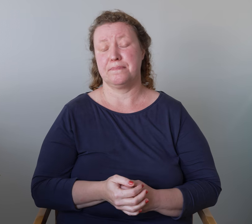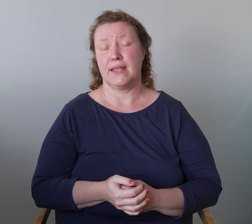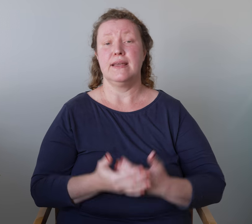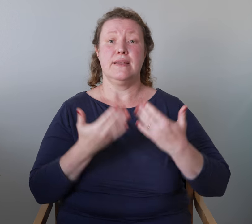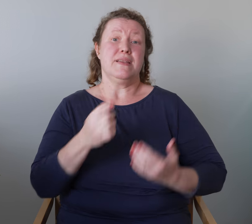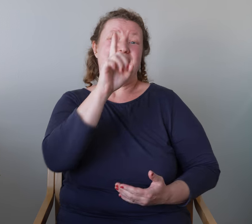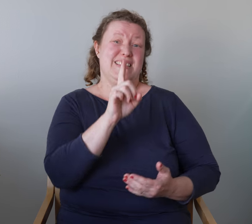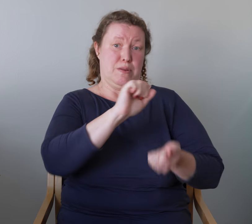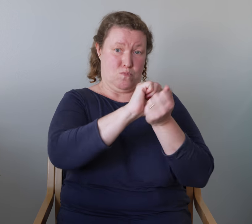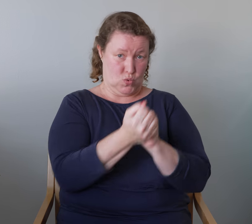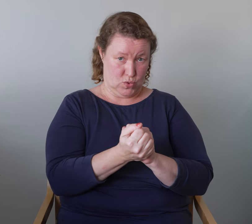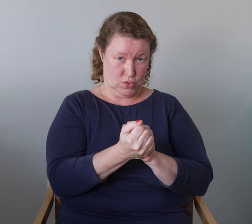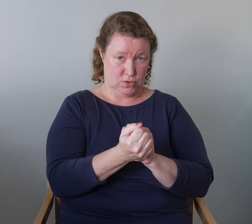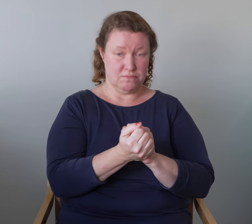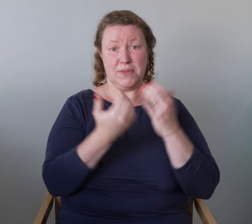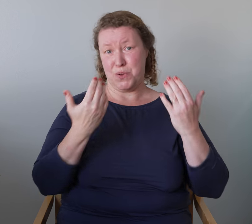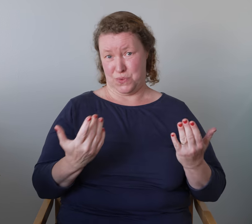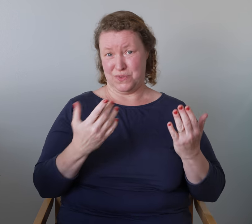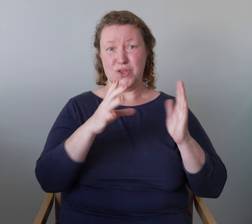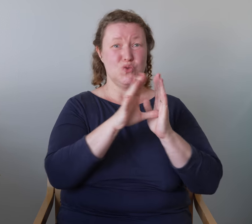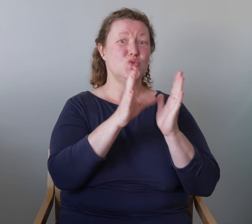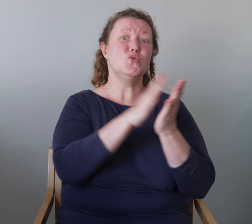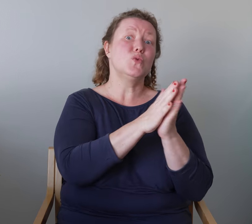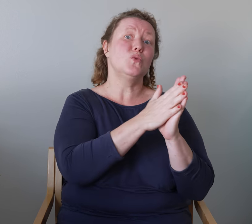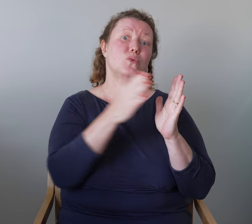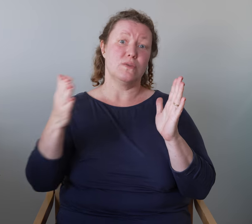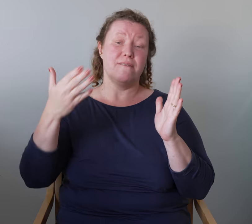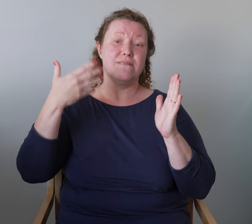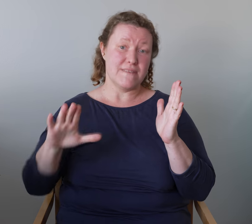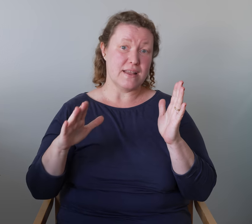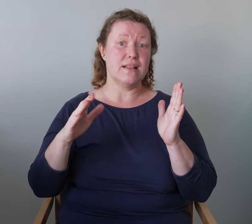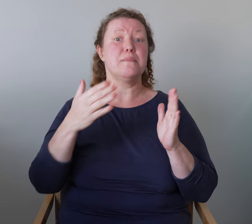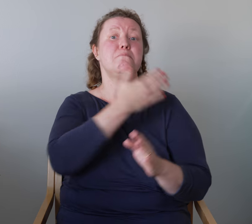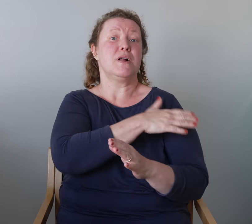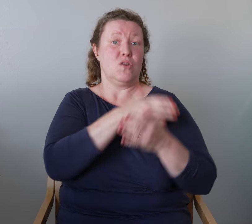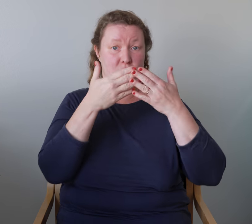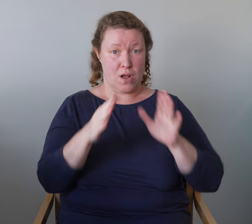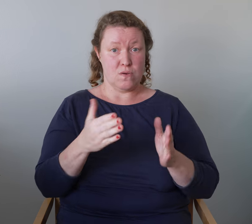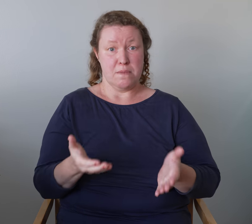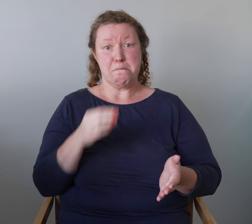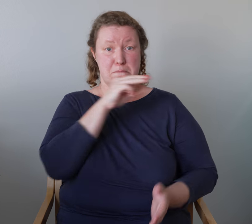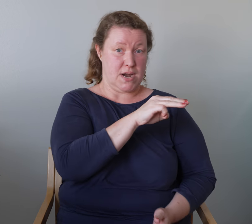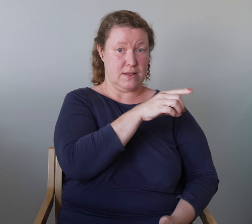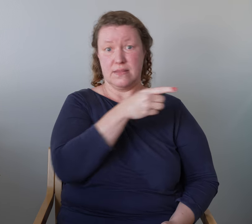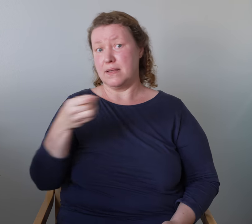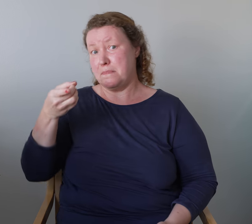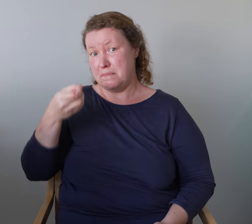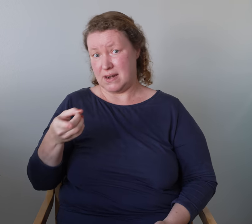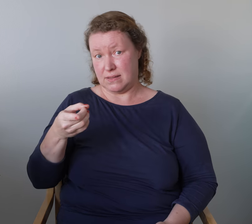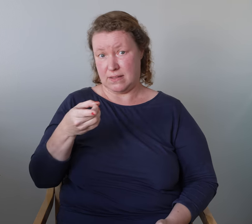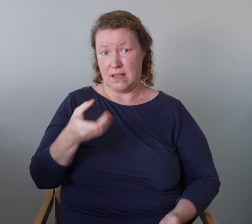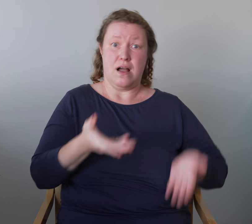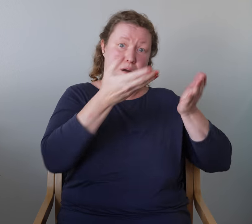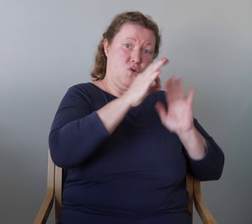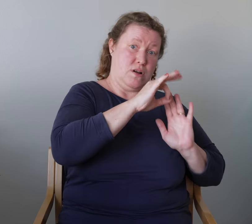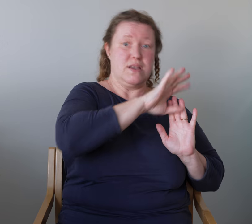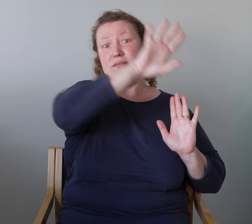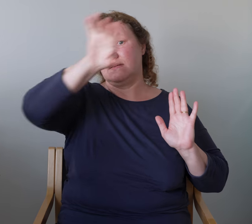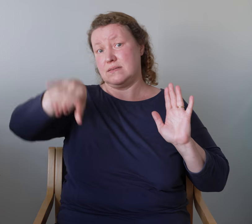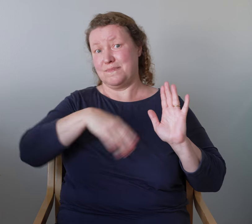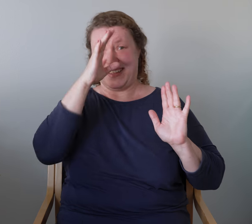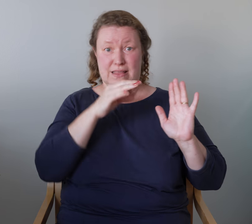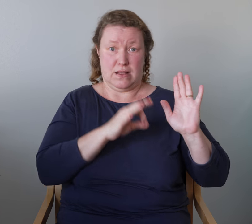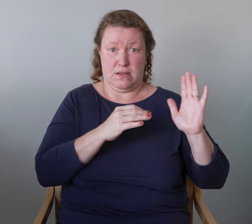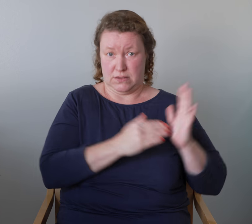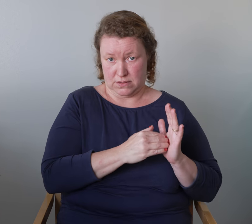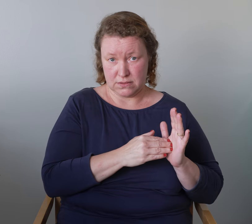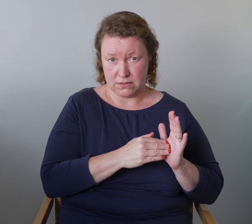TPP on vielä syyskuun ajan auki ma-pe klo 8-20.